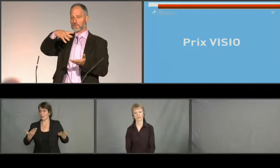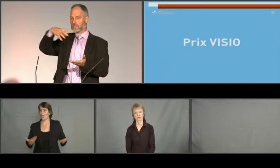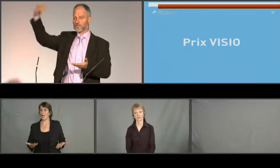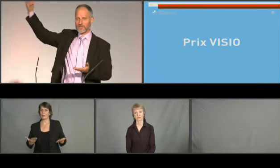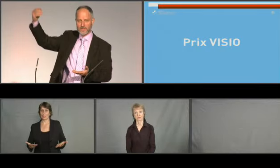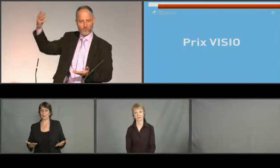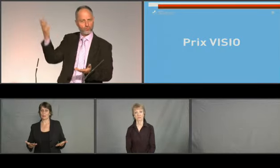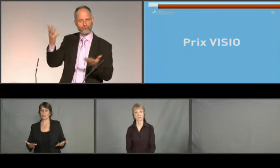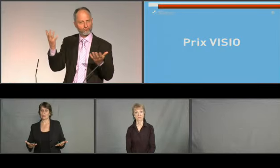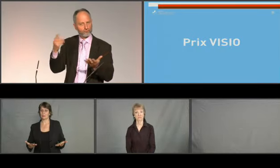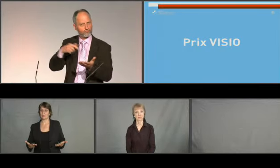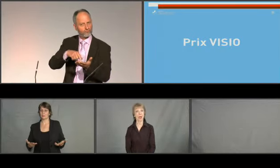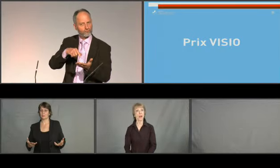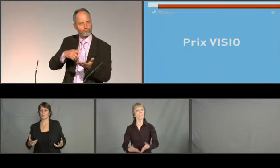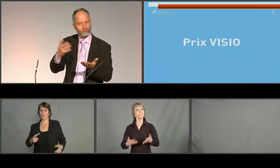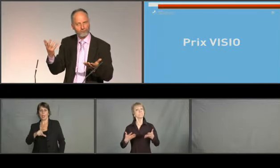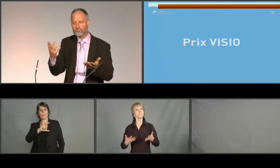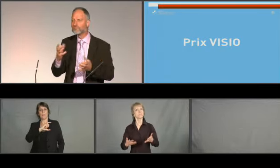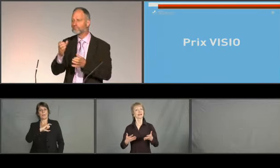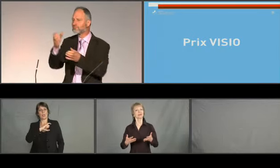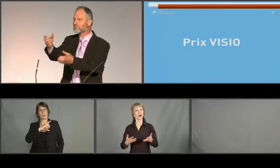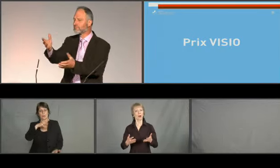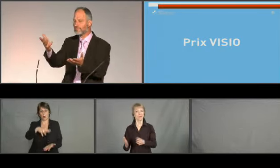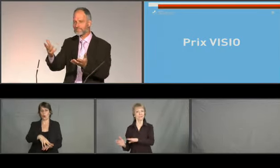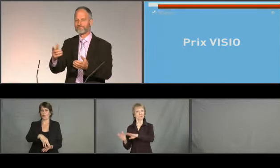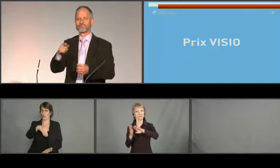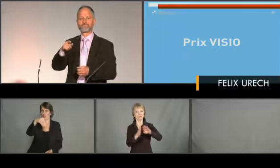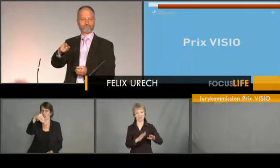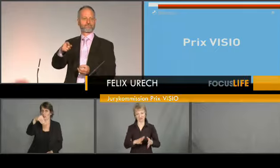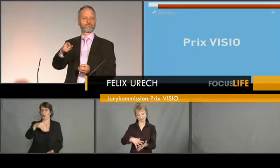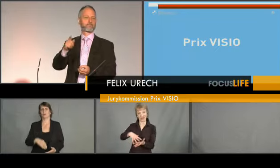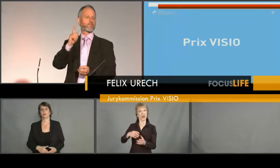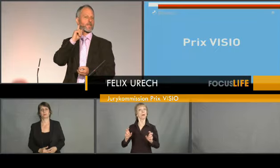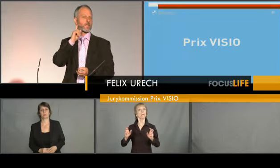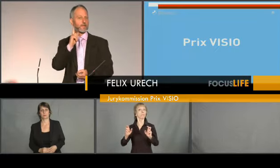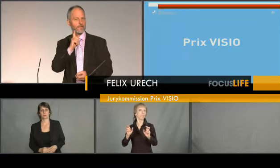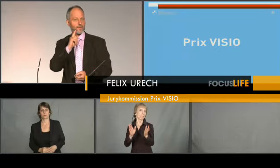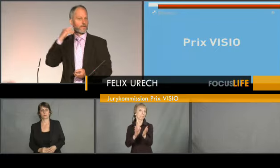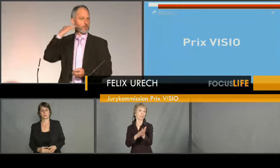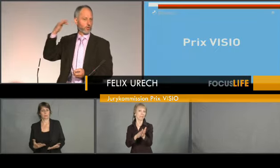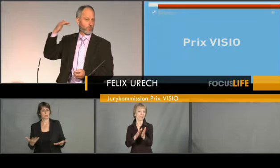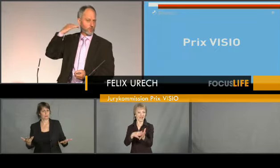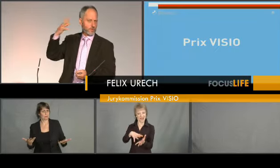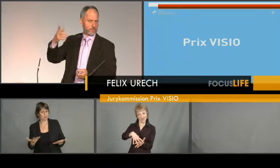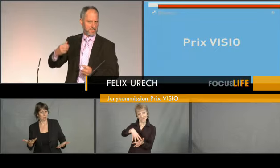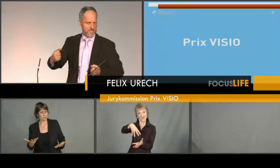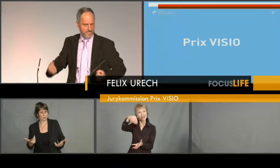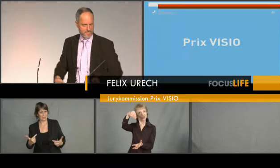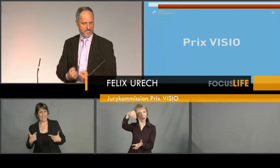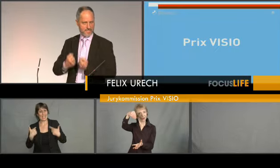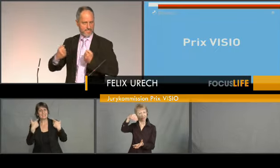Prix VISIO. Für was verleihen wir diesen Preis. Der Preis geht an eine Person,